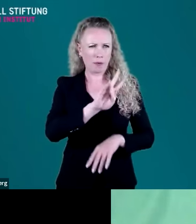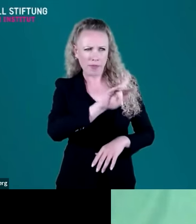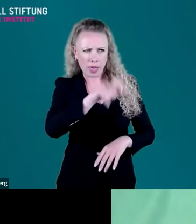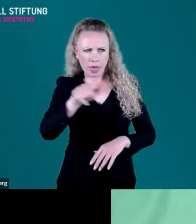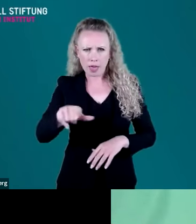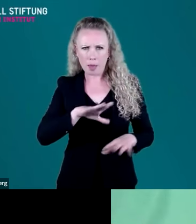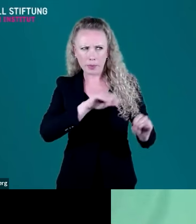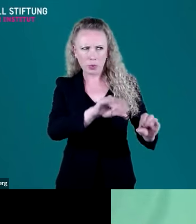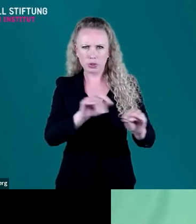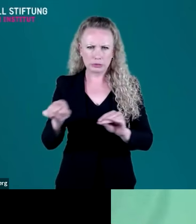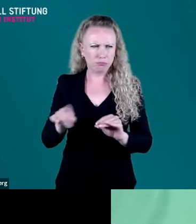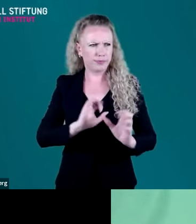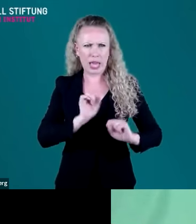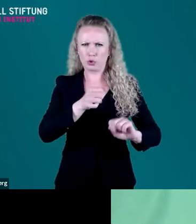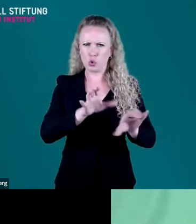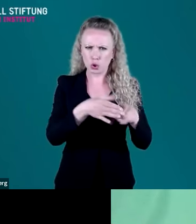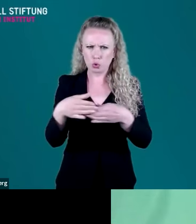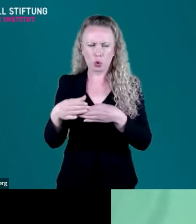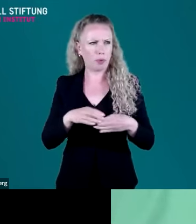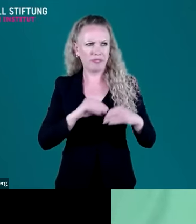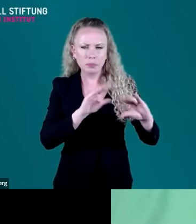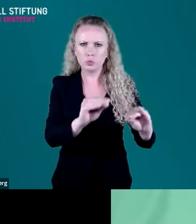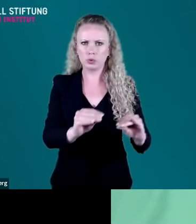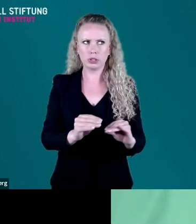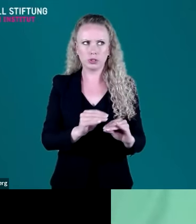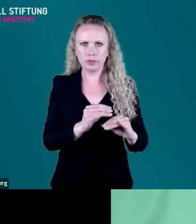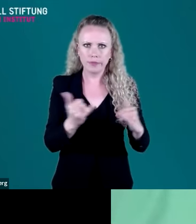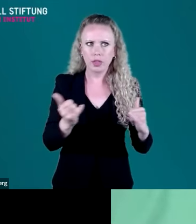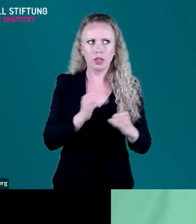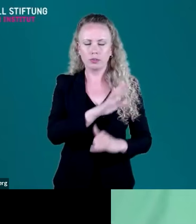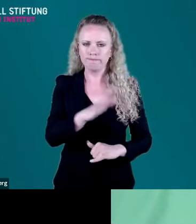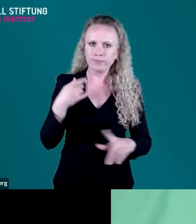die gerade mit welchem Interesse und mit welchem politischen Ziel, um da dann auch gegenzuhalten.